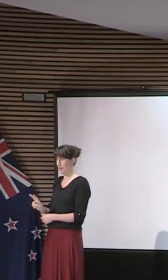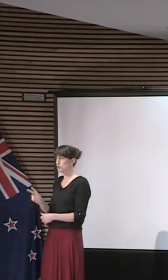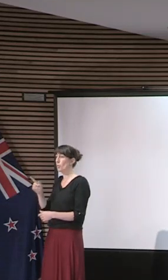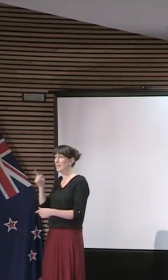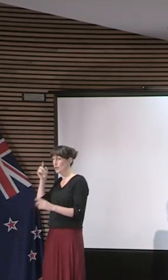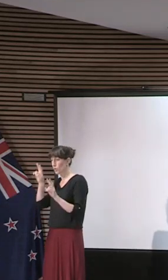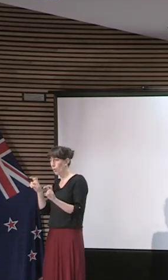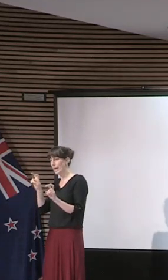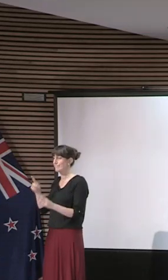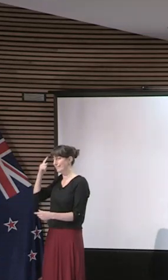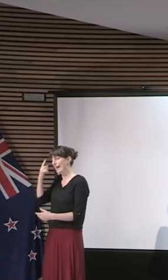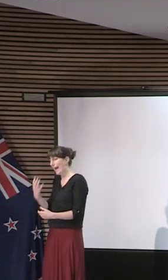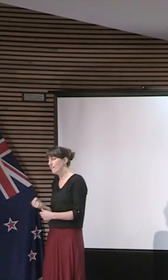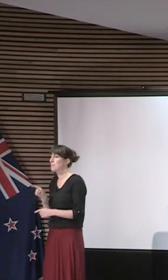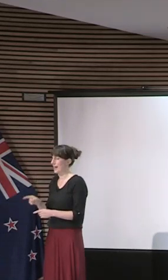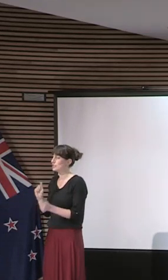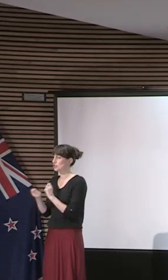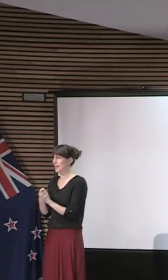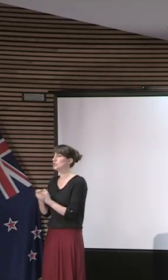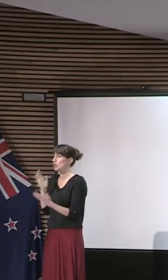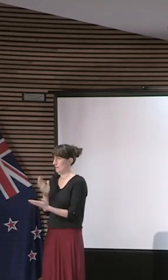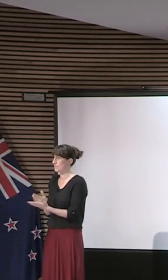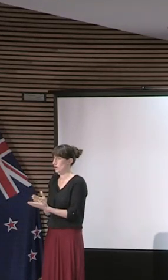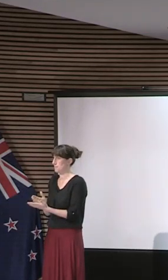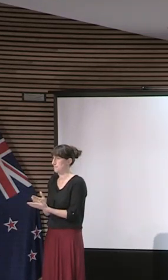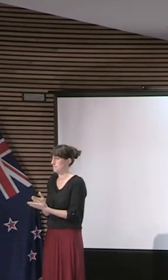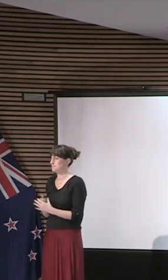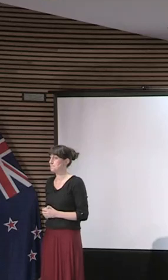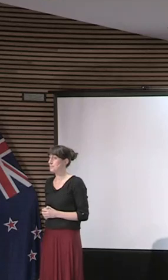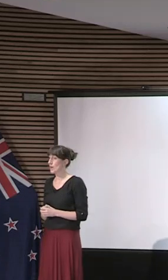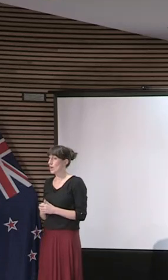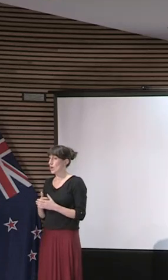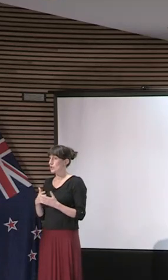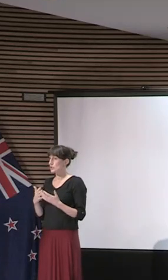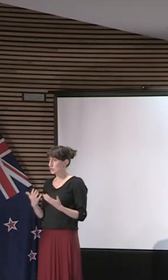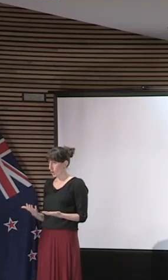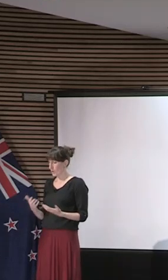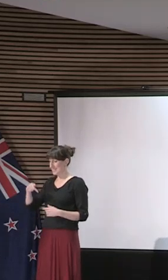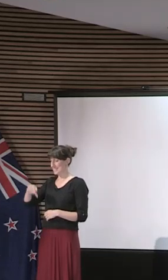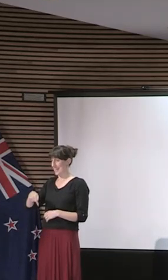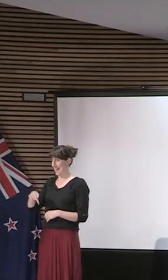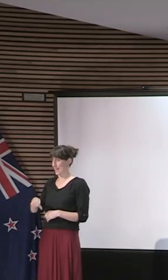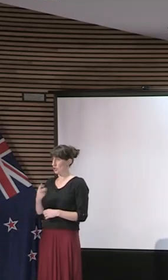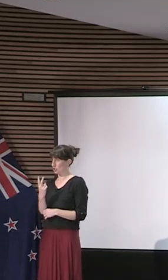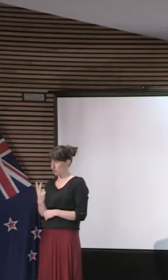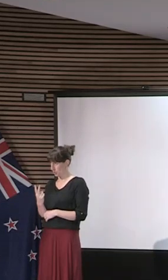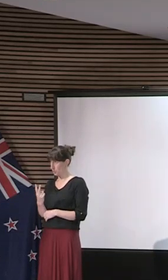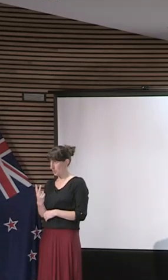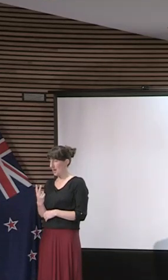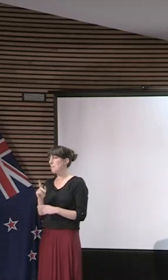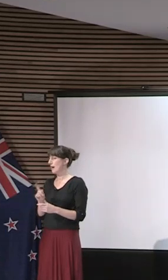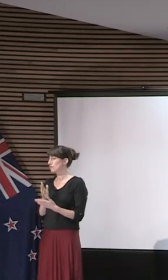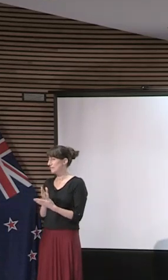whakapumautia. Koinei te korero